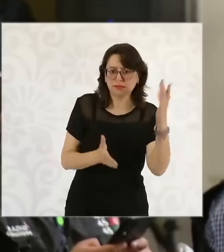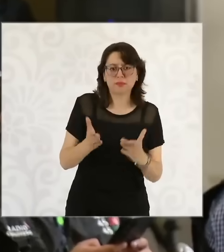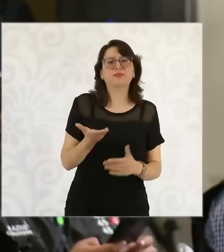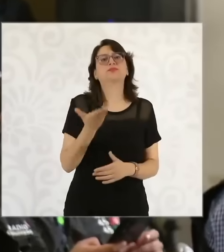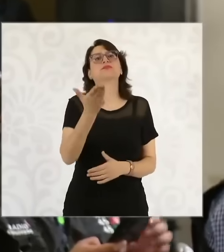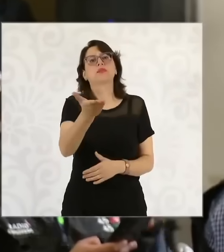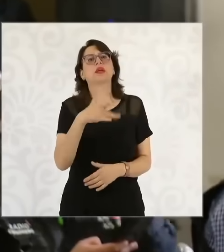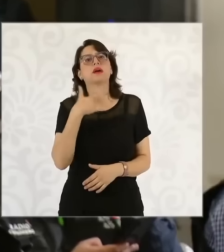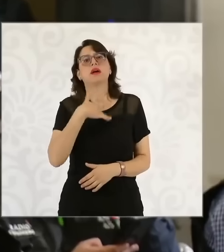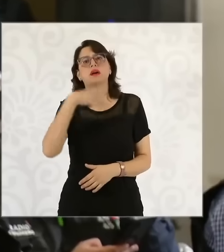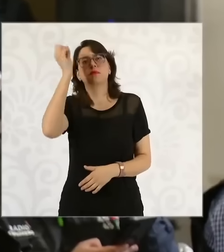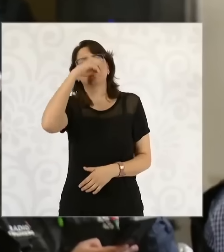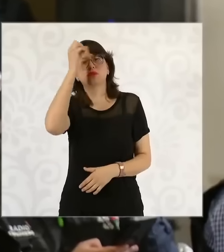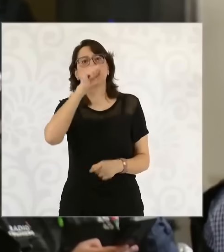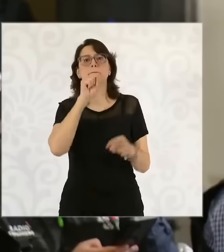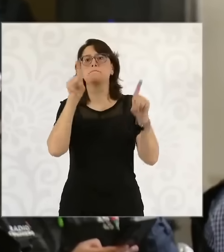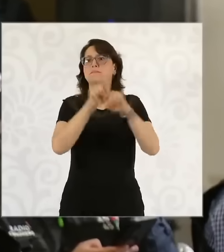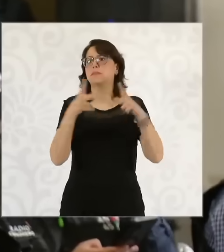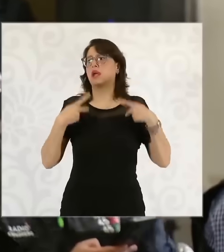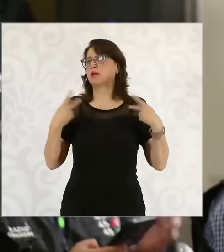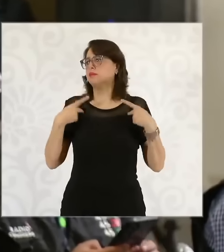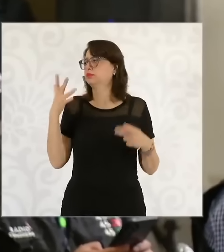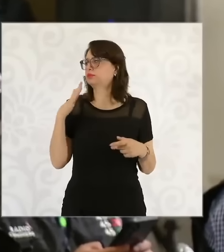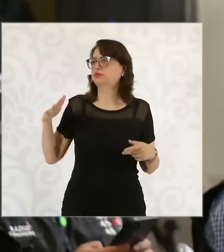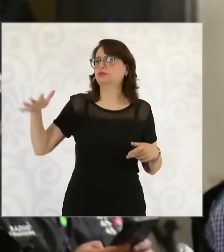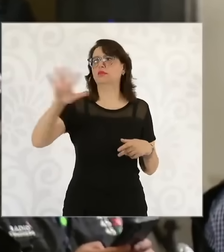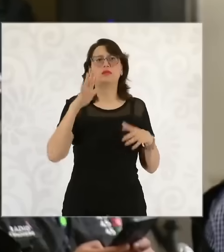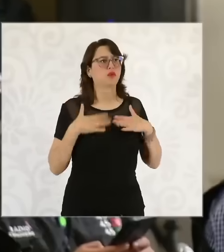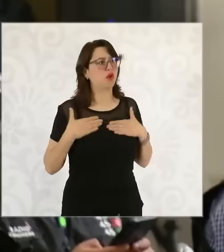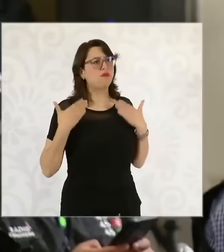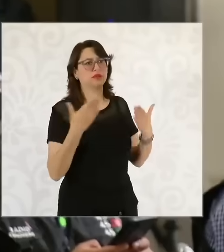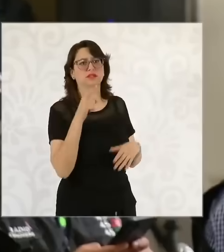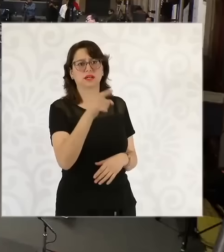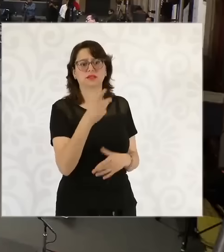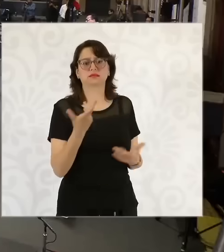que tienen los mexicanos en su gobierno y en el manejo que ha hecho de la economía